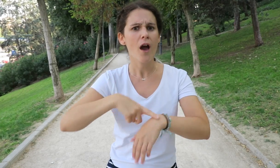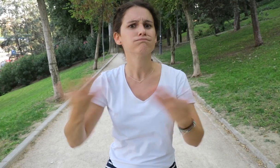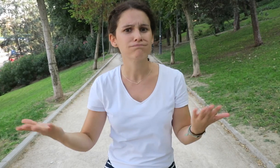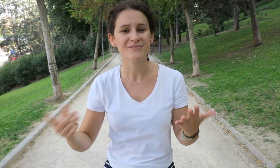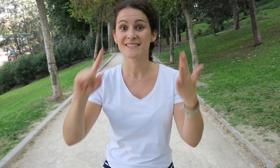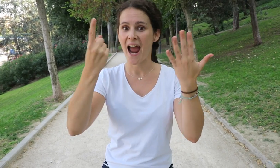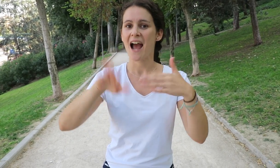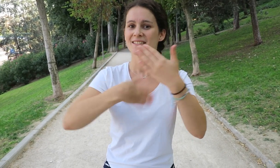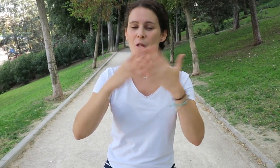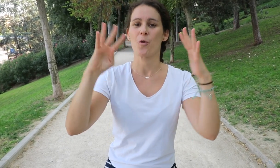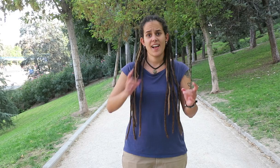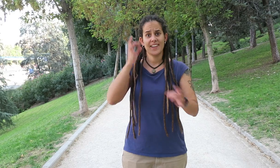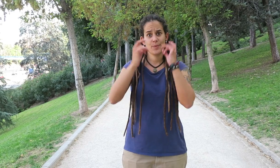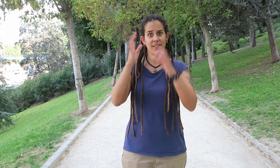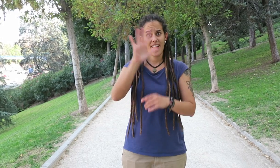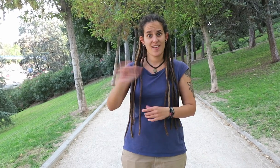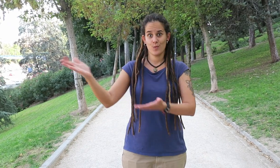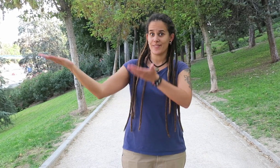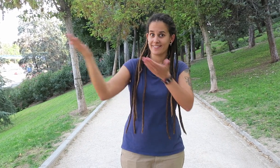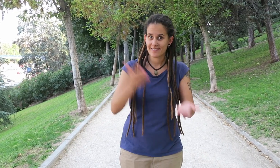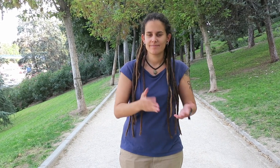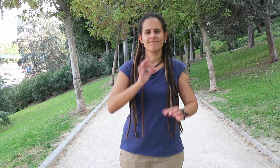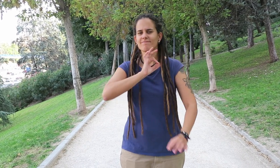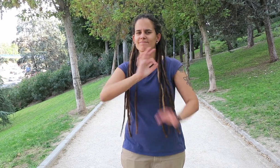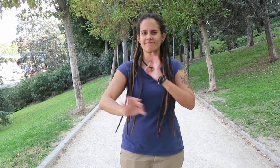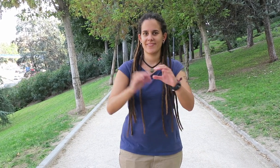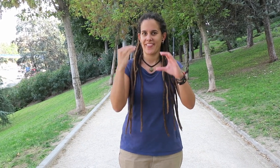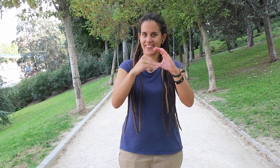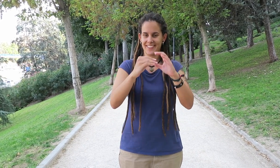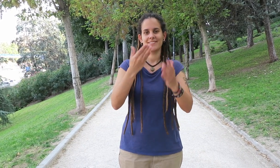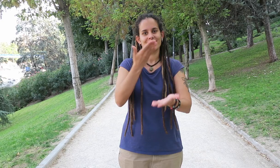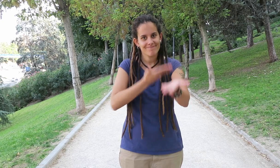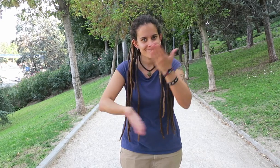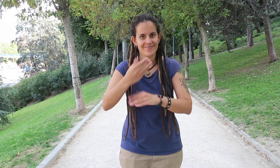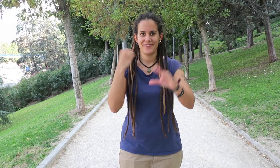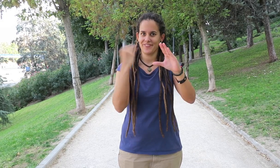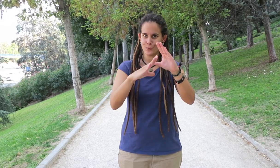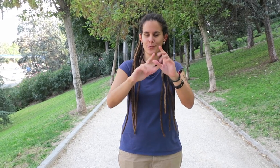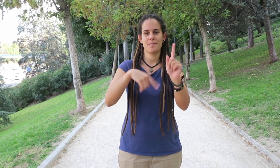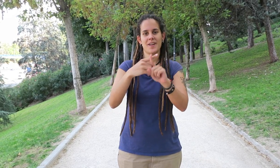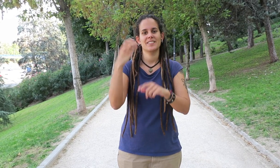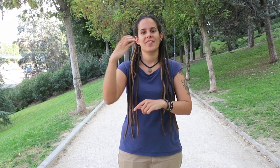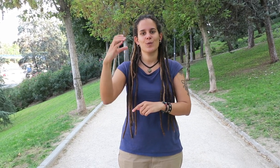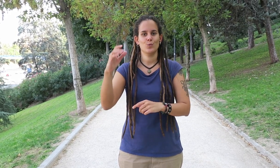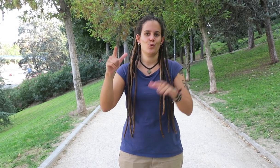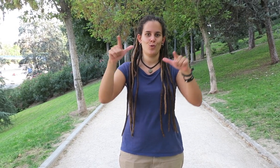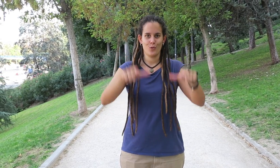¿A qué hora? De 18:00 a 21:00h. La actividad de la EUDY es organizada por la CJS-CNSE y la Sección Juvenil de la FeSorCam, y con la colaboración de CECUSOR.